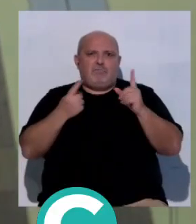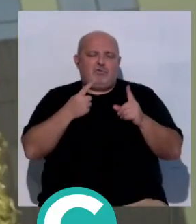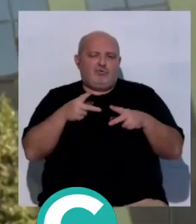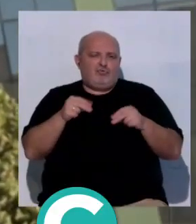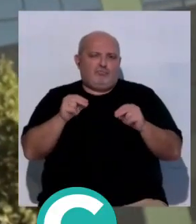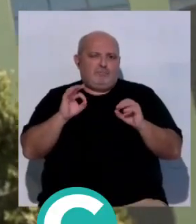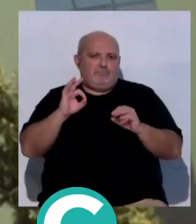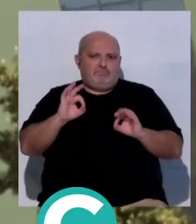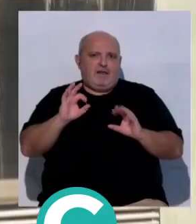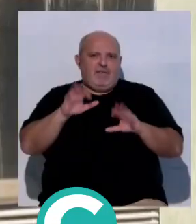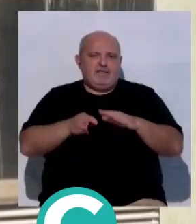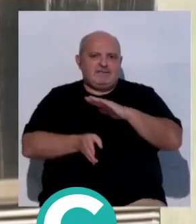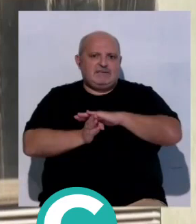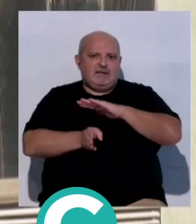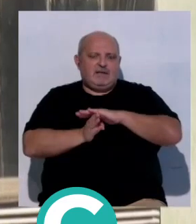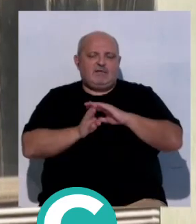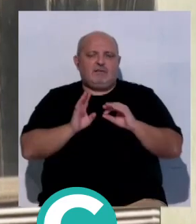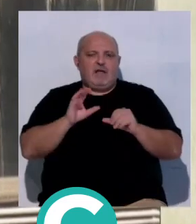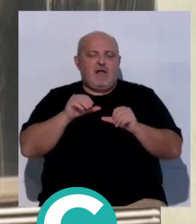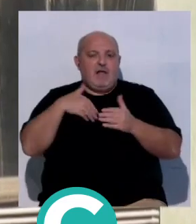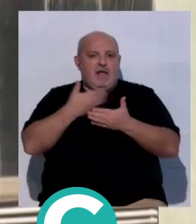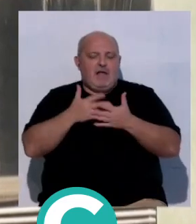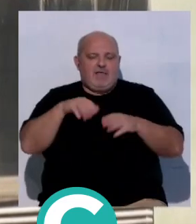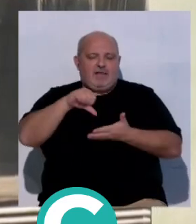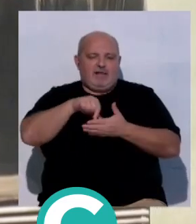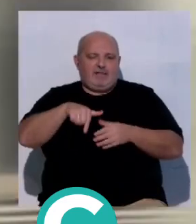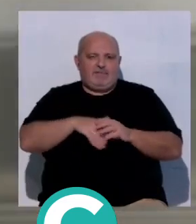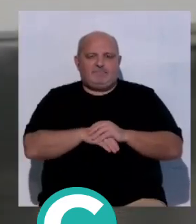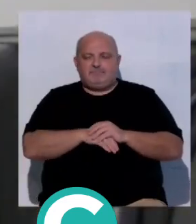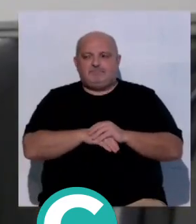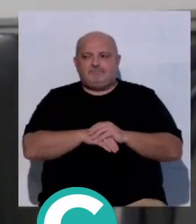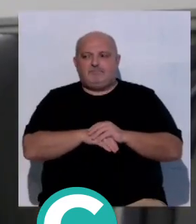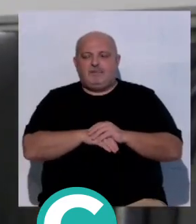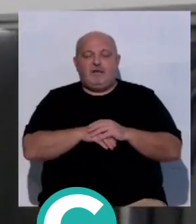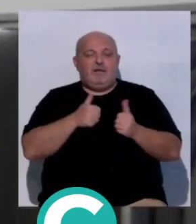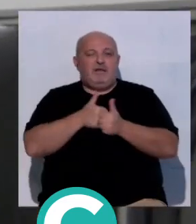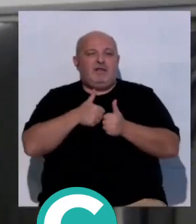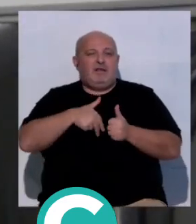hostelería Fernando Quiñones que permanecerá en Cádiz capital el secretario del psoe en la